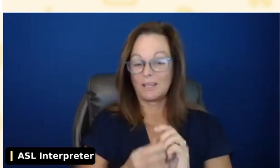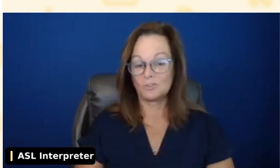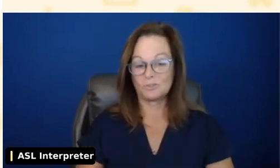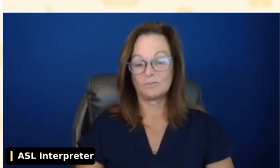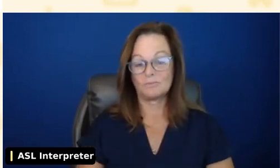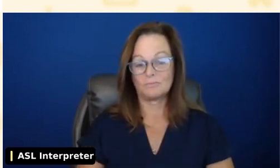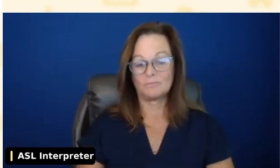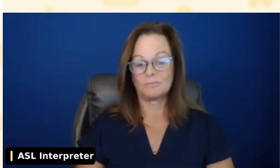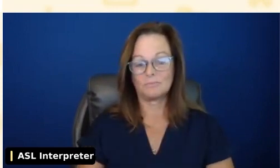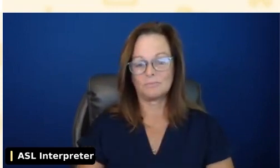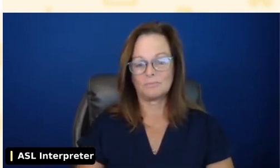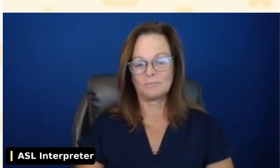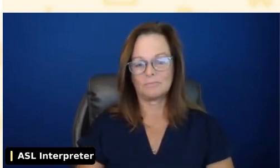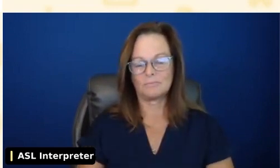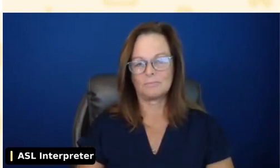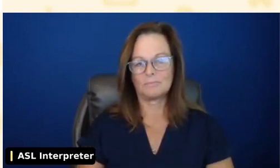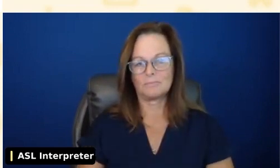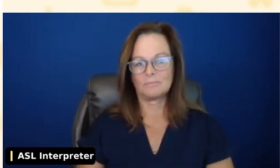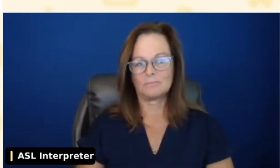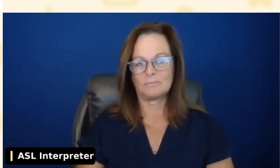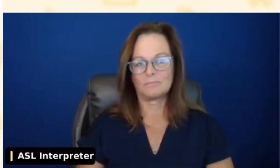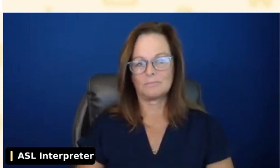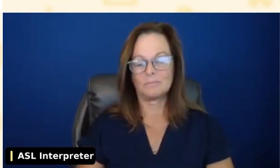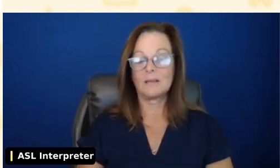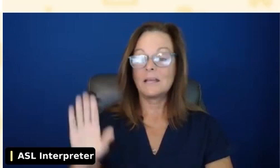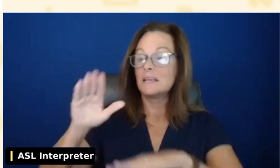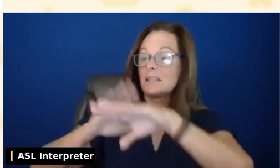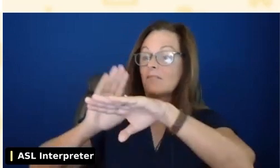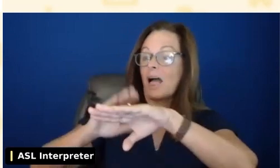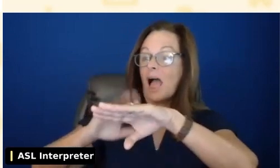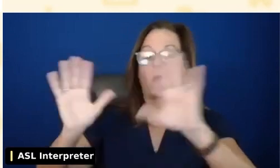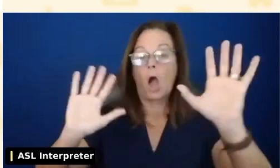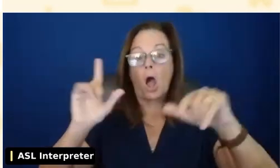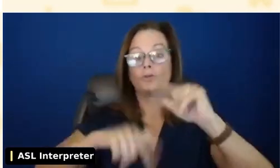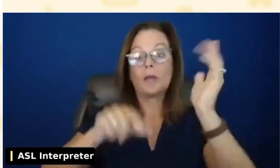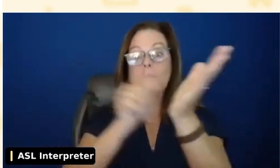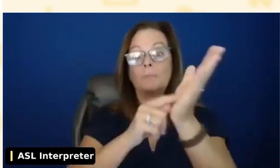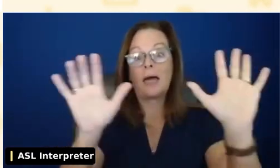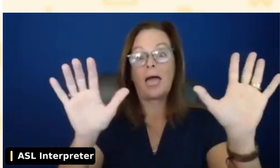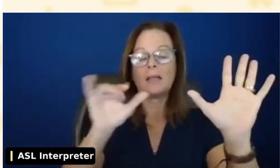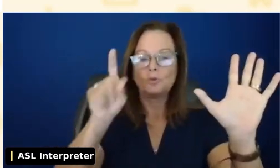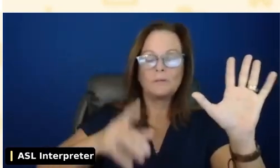¿Indica cosas como, oh, qué barbaridad, no puedes publicar esto, no has agregado una etiqueta alt?